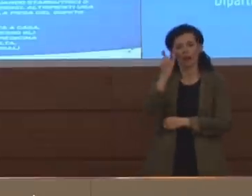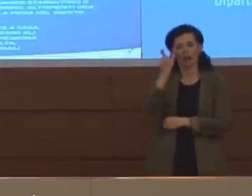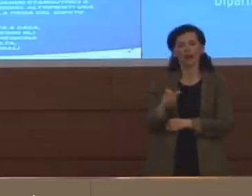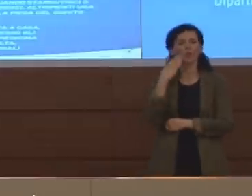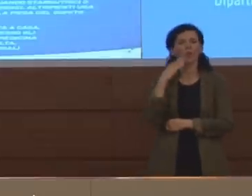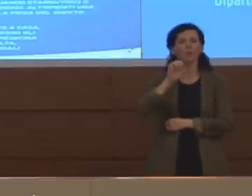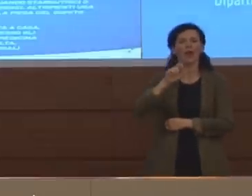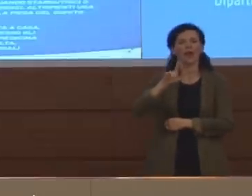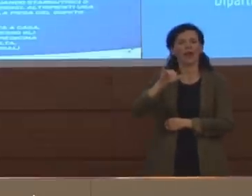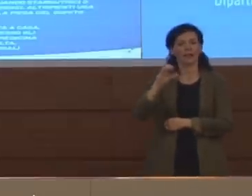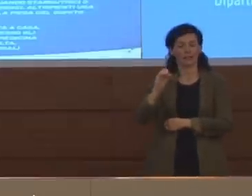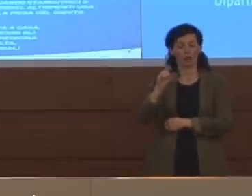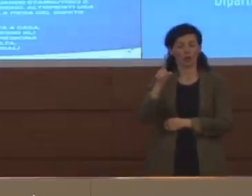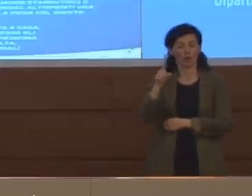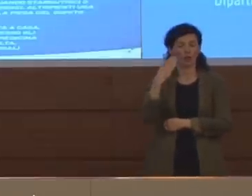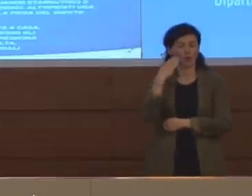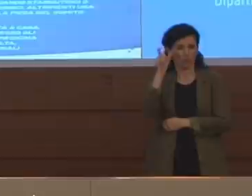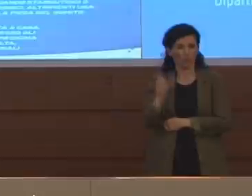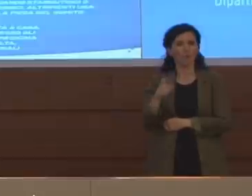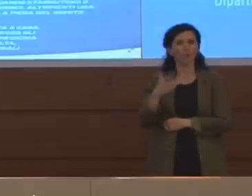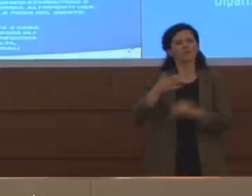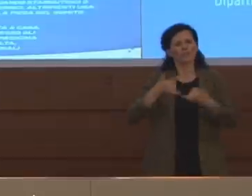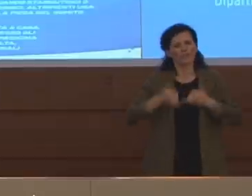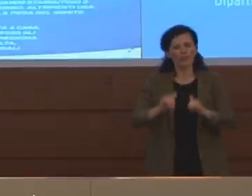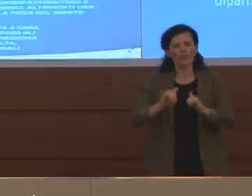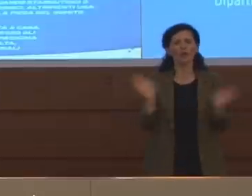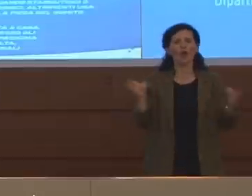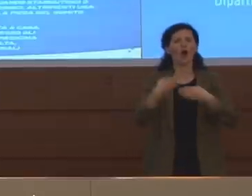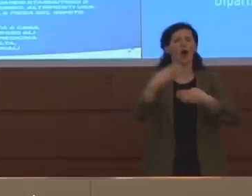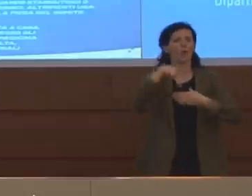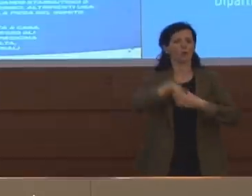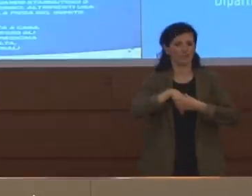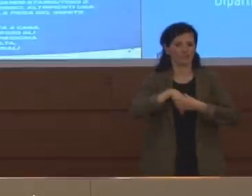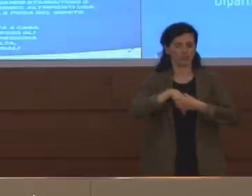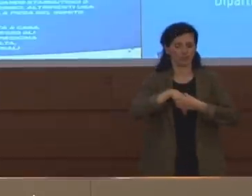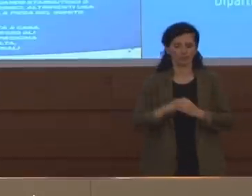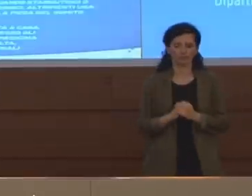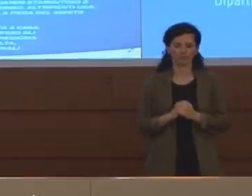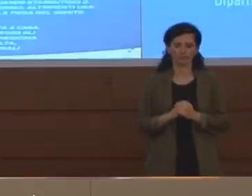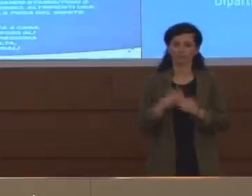padre di un ragazzo affetto da autismo. Nella lettera c'era tutta la difficoltà